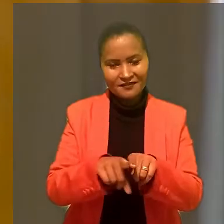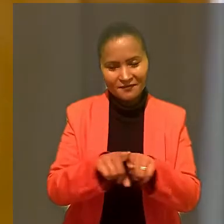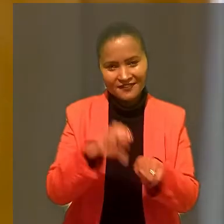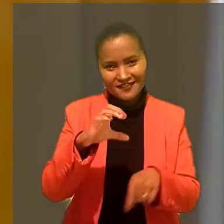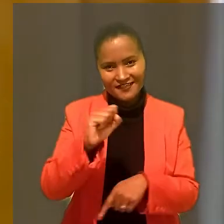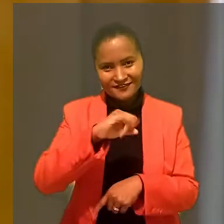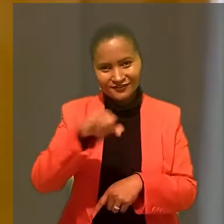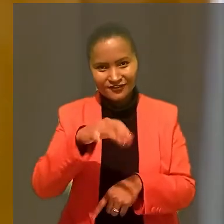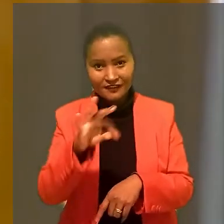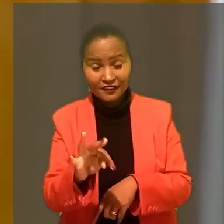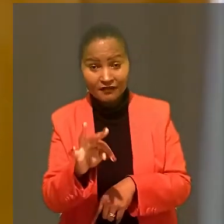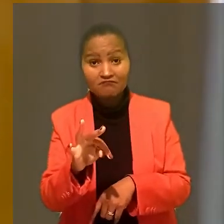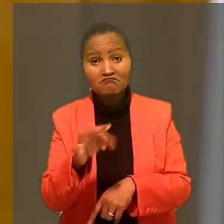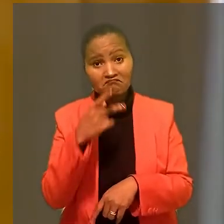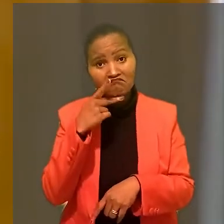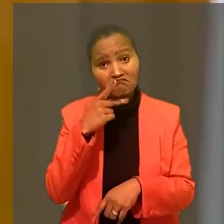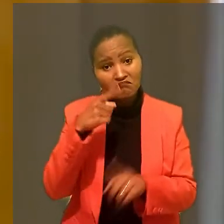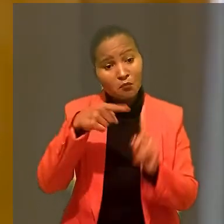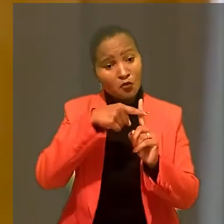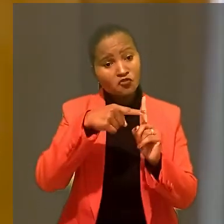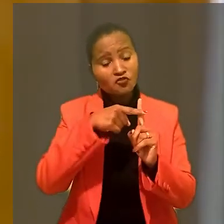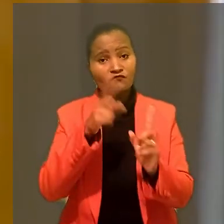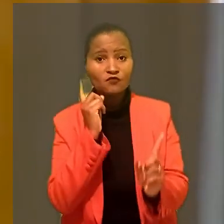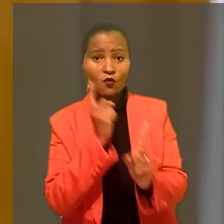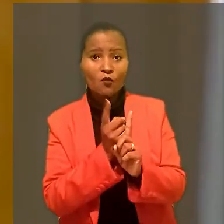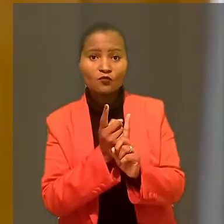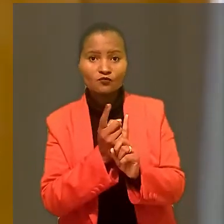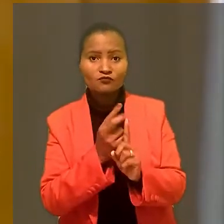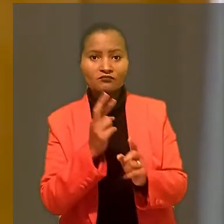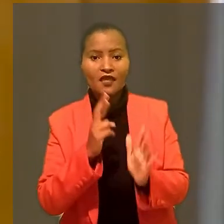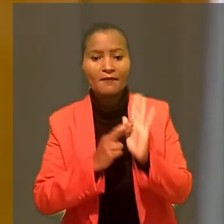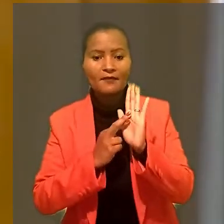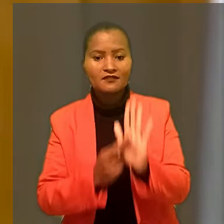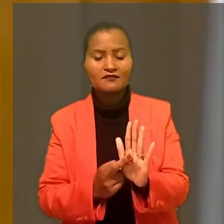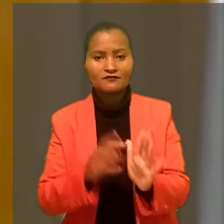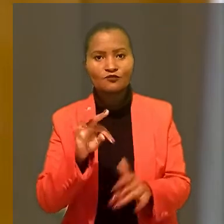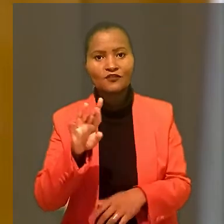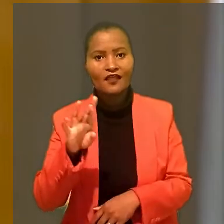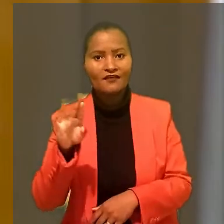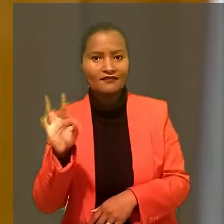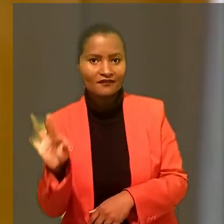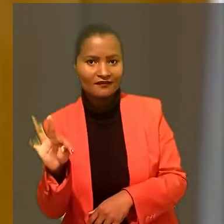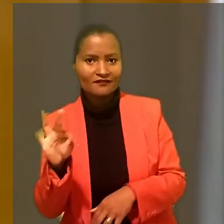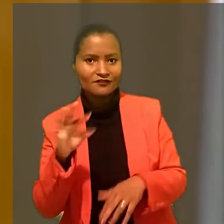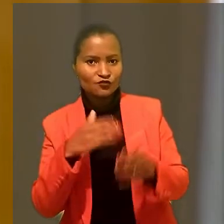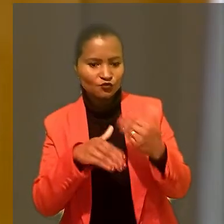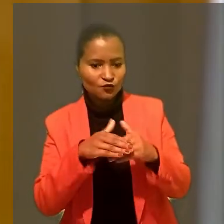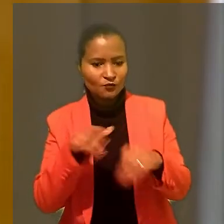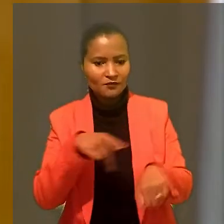avaliou como positivo o encontro com os representantes dos Tribunais Regionais do Trabalho de todo o país.